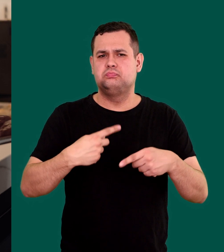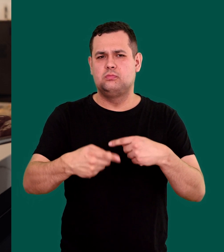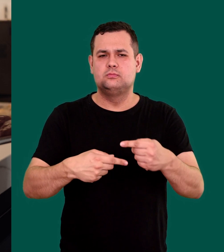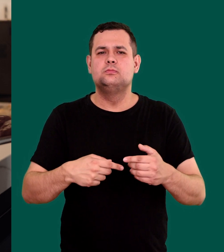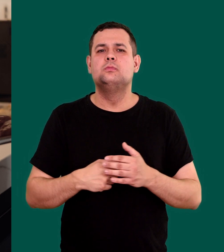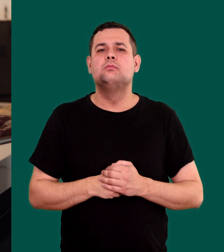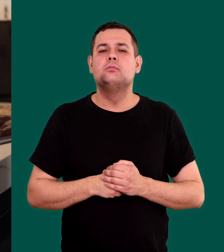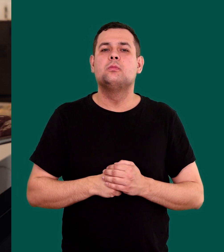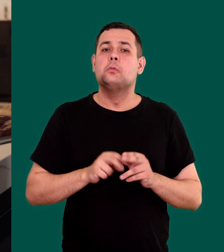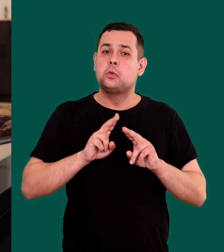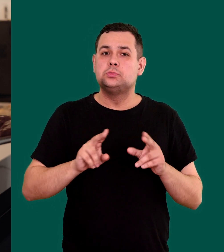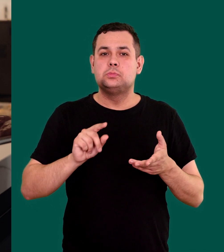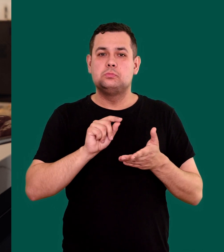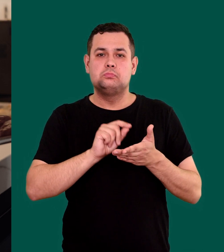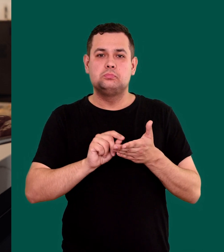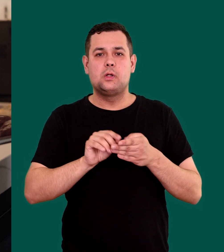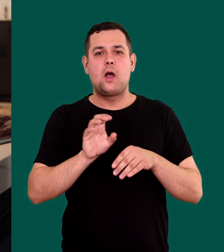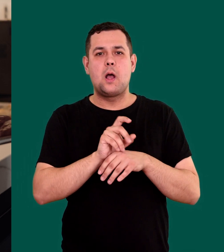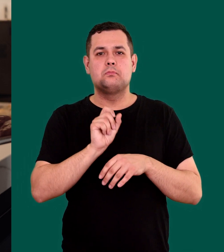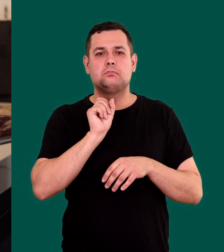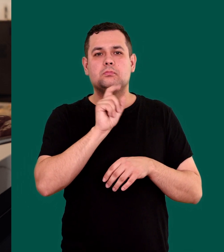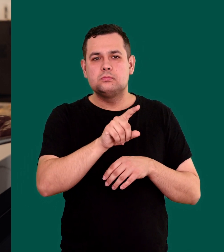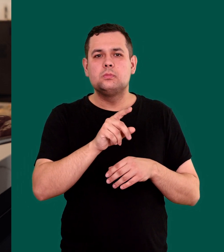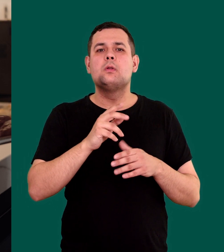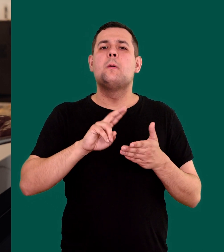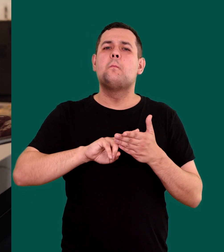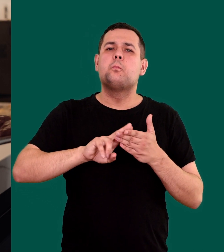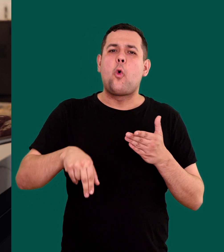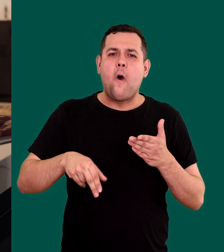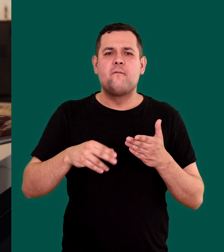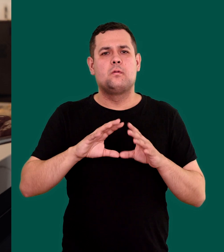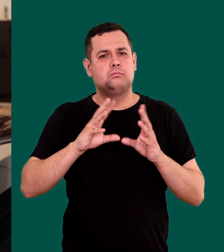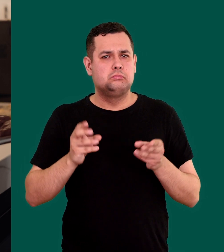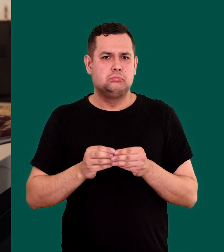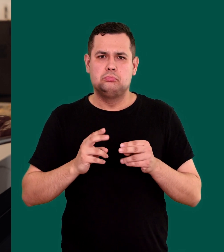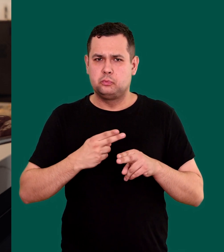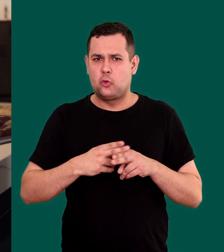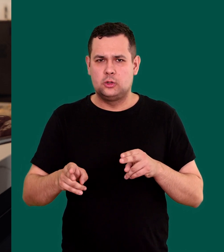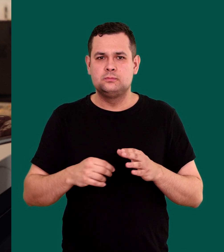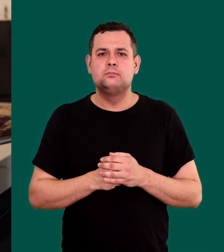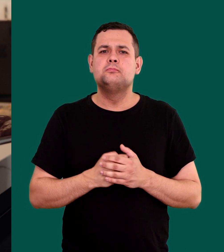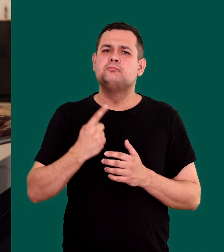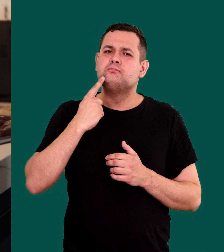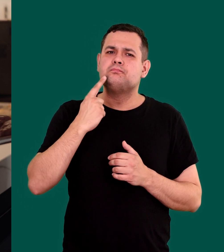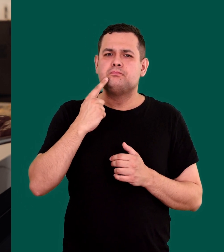Vždy to vychádza. Môžu mi aj písať e-maily. Aj so zmluvou to vždy ide dobre.